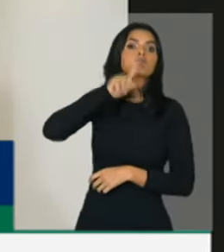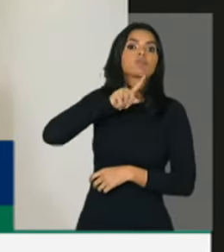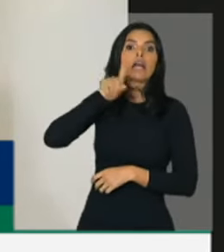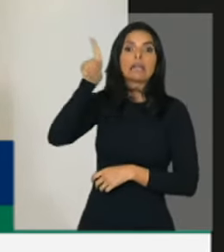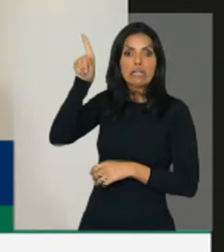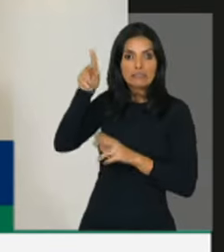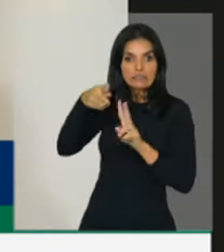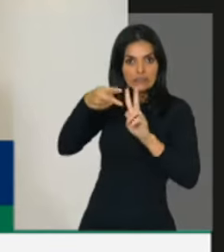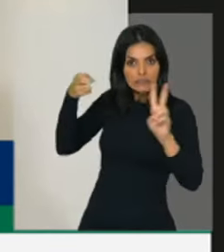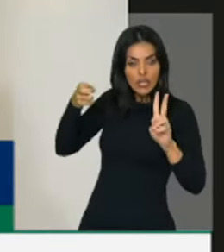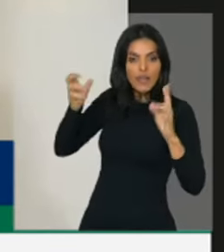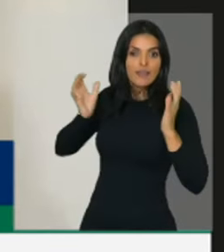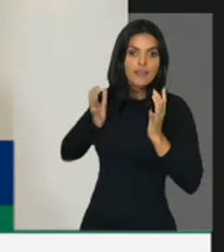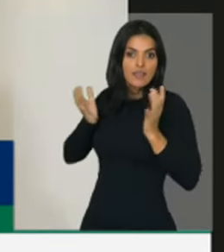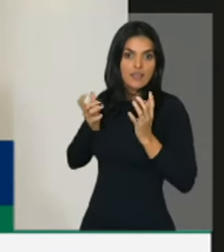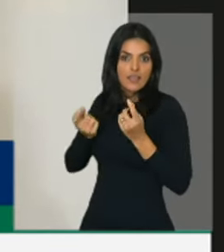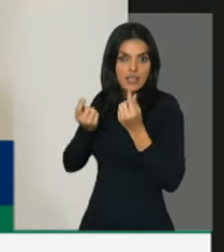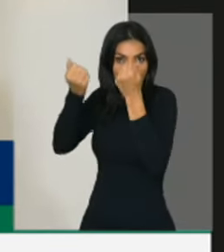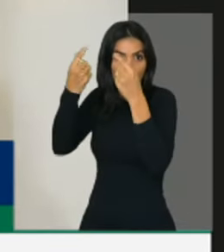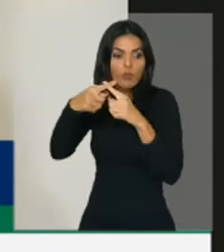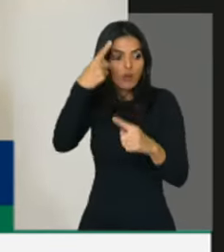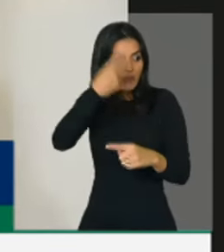PORQUE OS NOSSOS ÍNDIOS SÃO LATIFUNDIÁRIOS E SÃO POBRES. TEM UMA RIQUEZA ENORME E